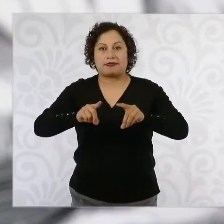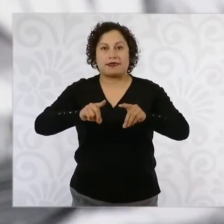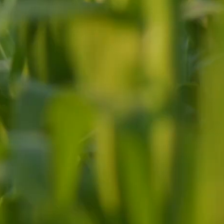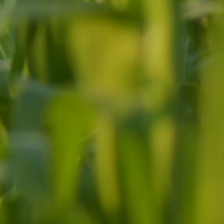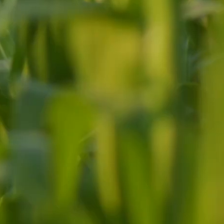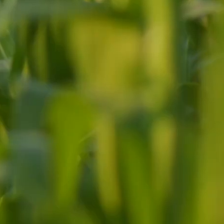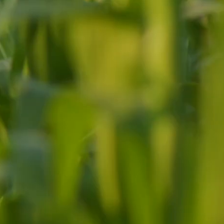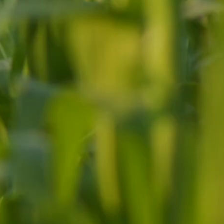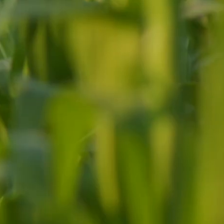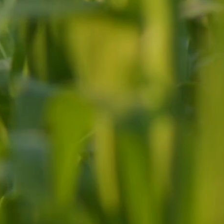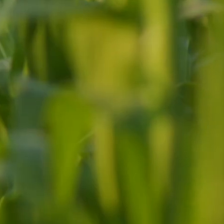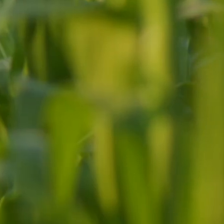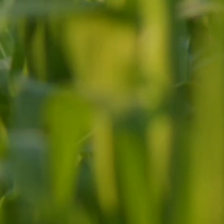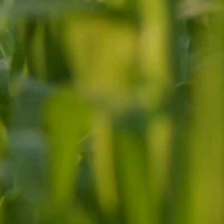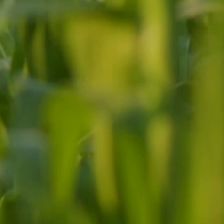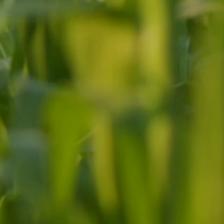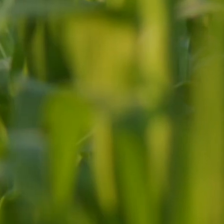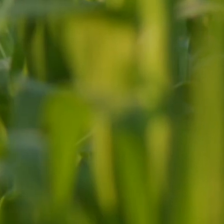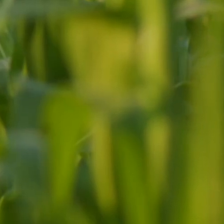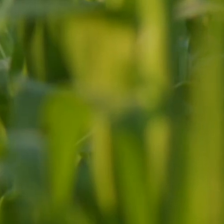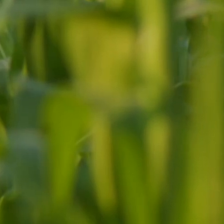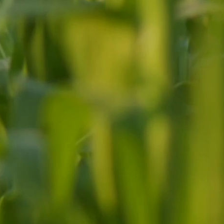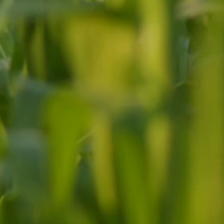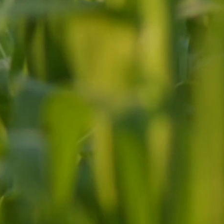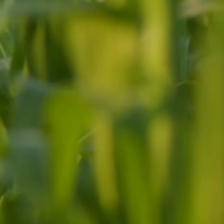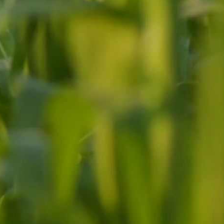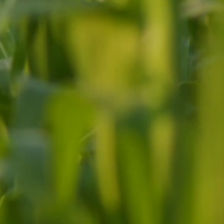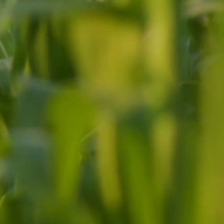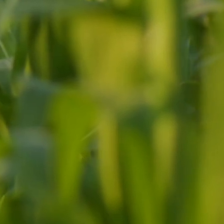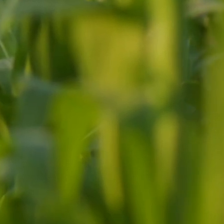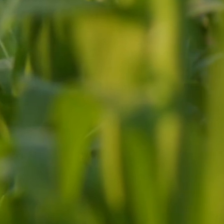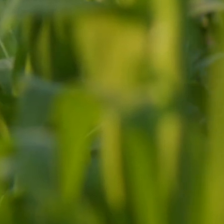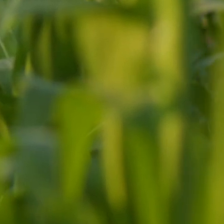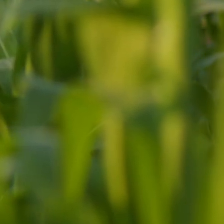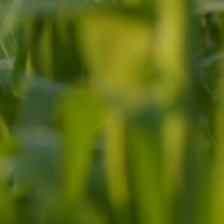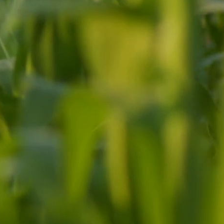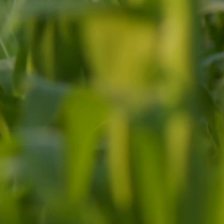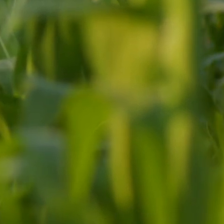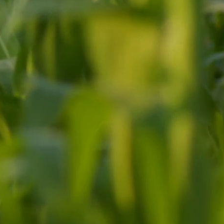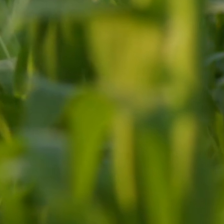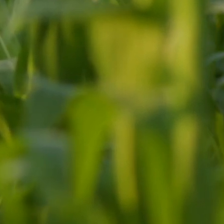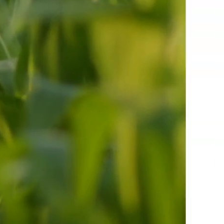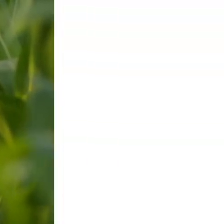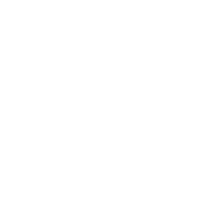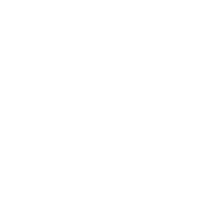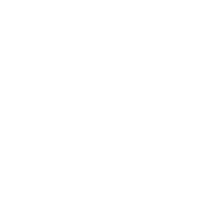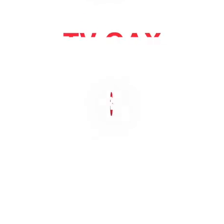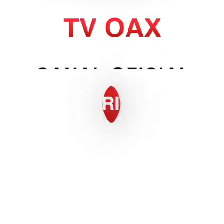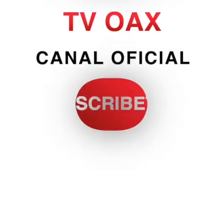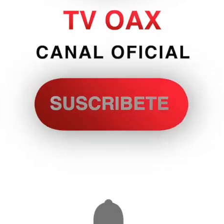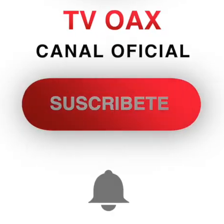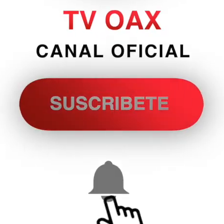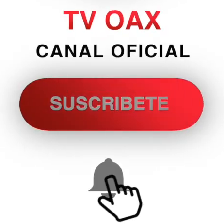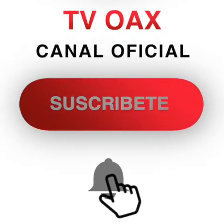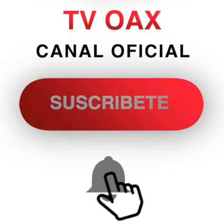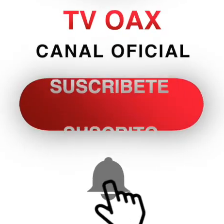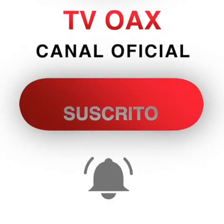grandes virtudes del Maíz Entonces el maíz hay que protegerlo por la biodiversidad por su diversidad